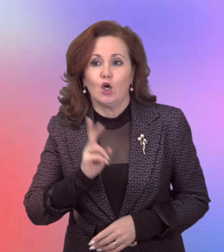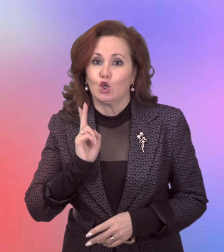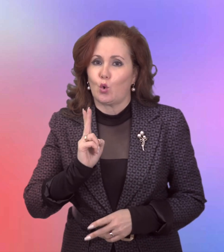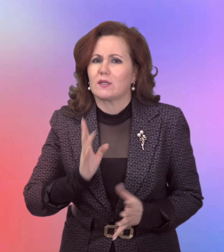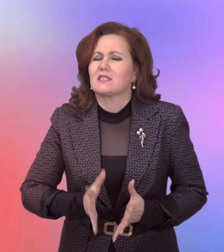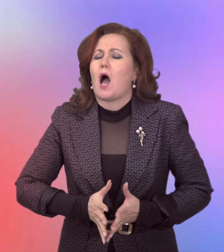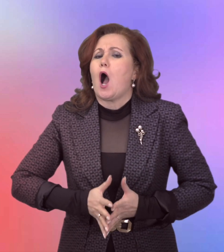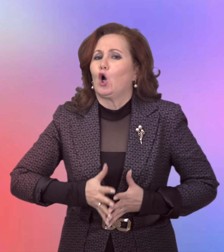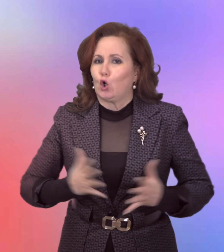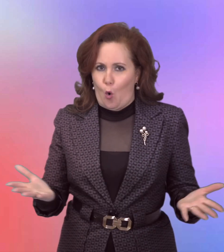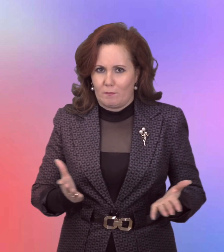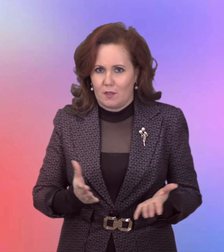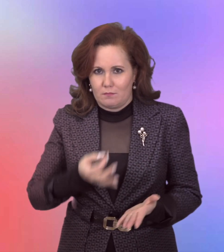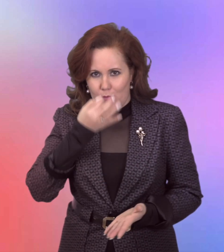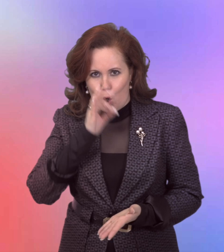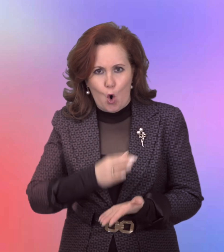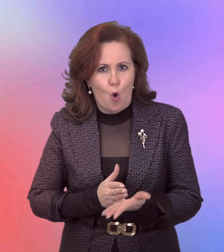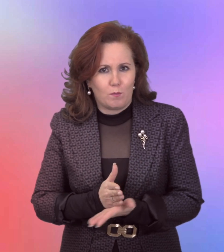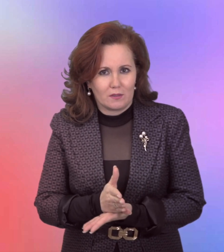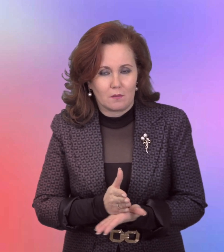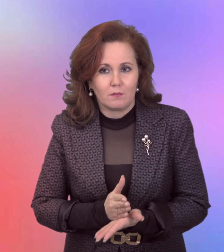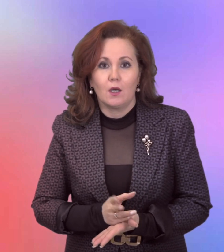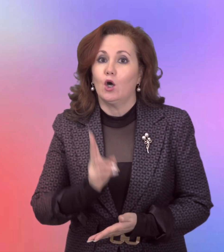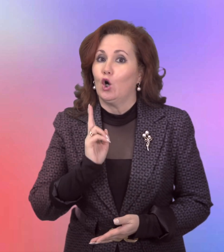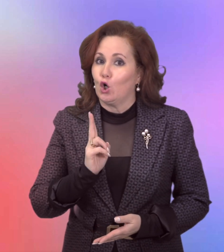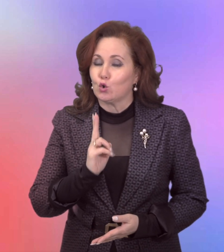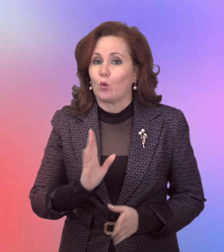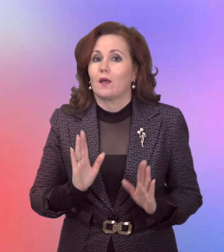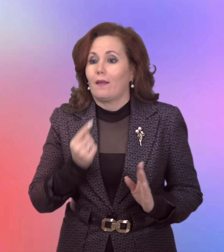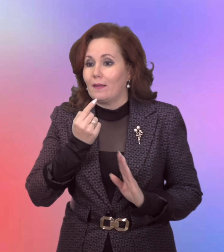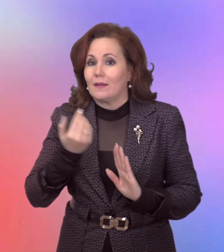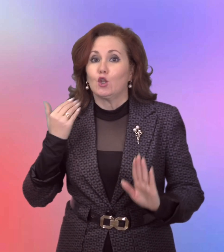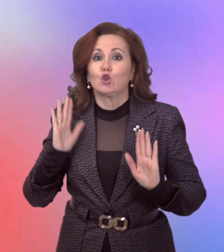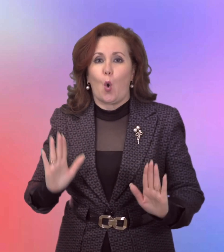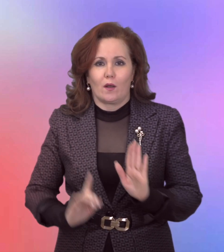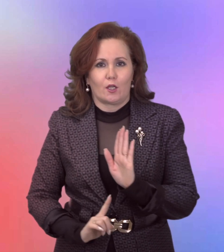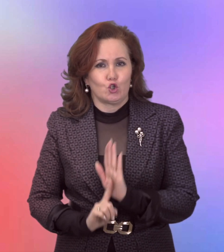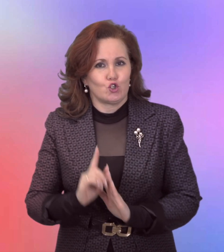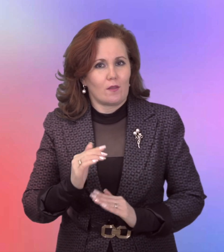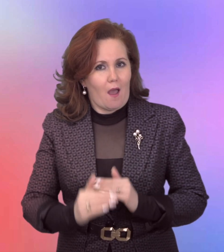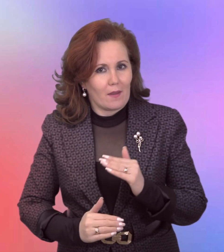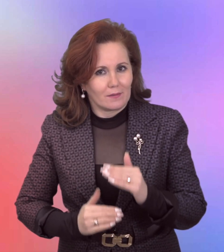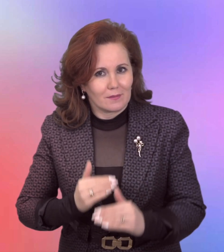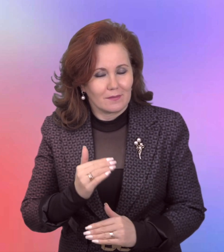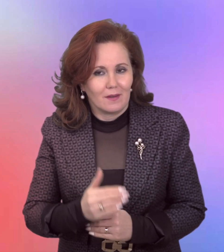а кто-то наоборот — с огромным опытом! А кто-то только начинает карьеру.